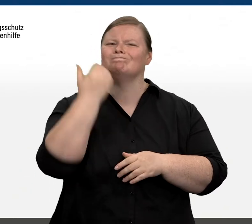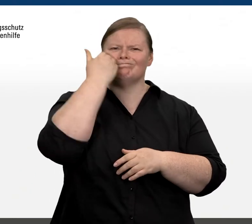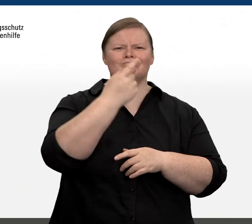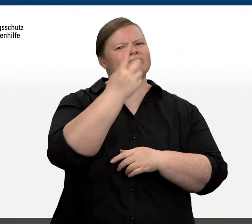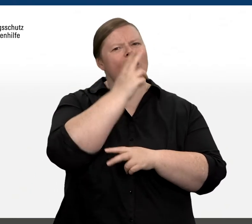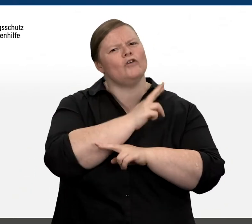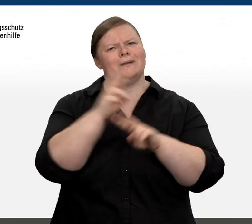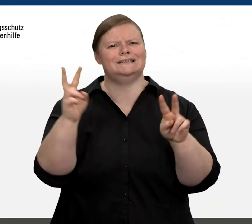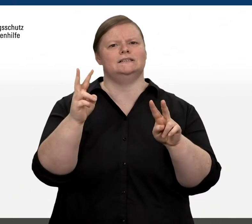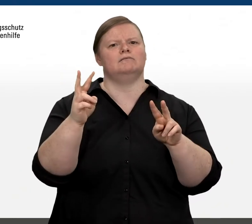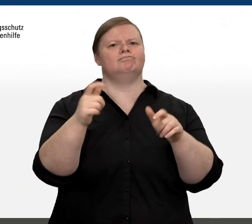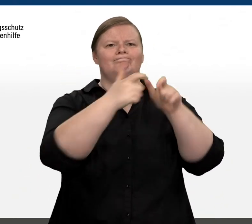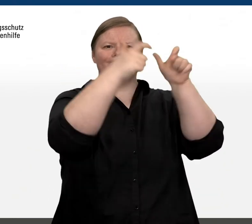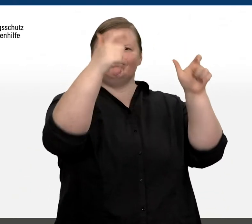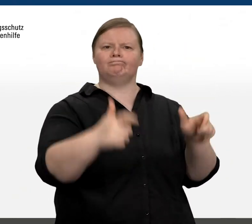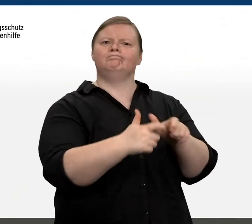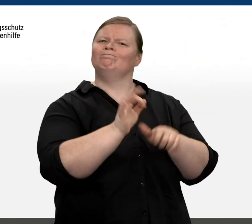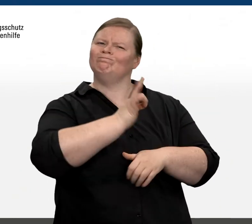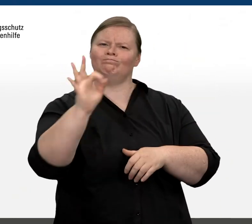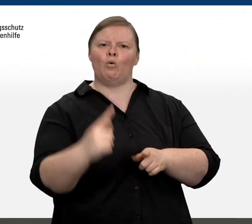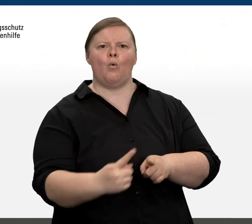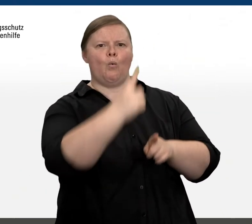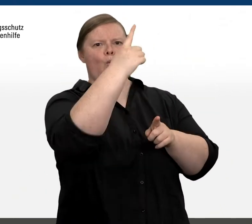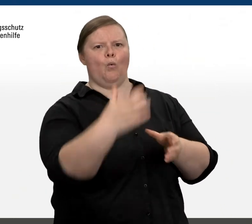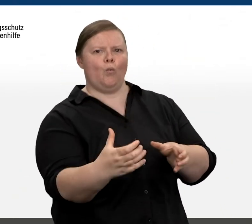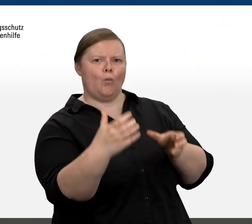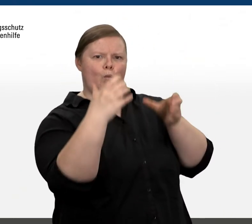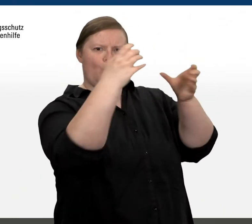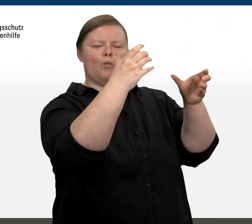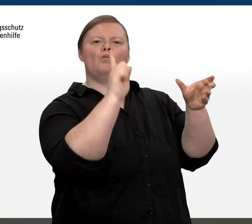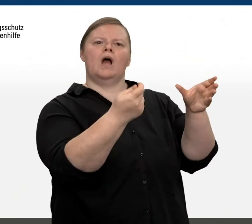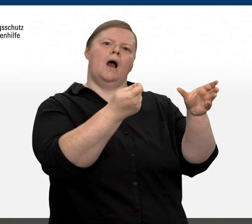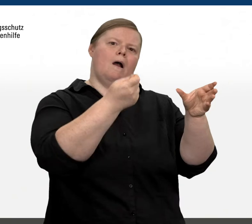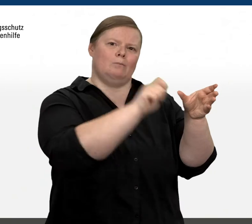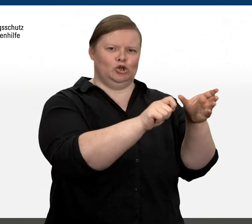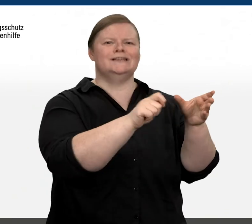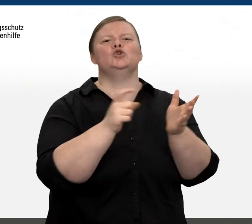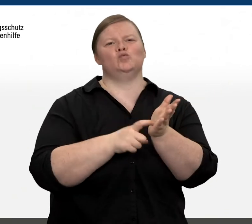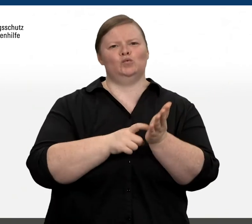Achten Sie darauf, dass diese Hausapotheke für Kinder nicht zugänglich ist,